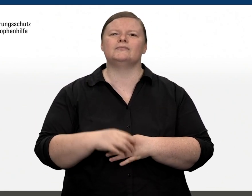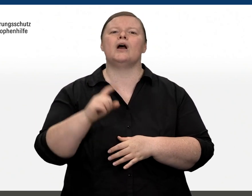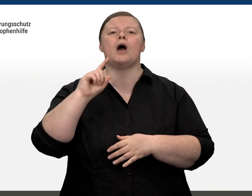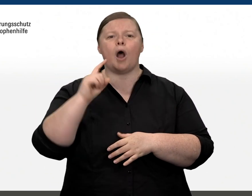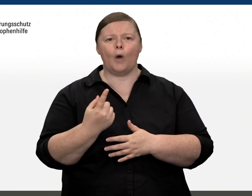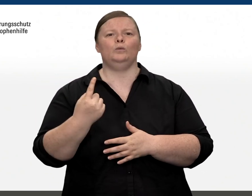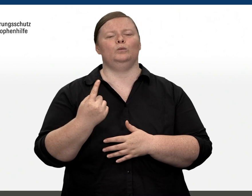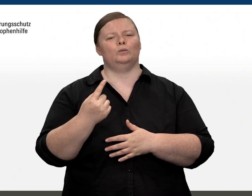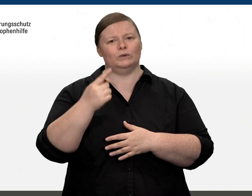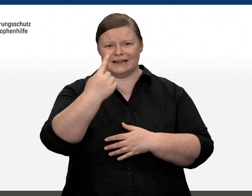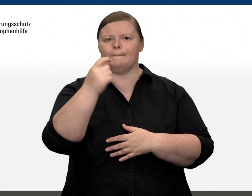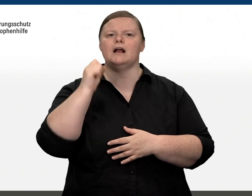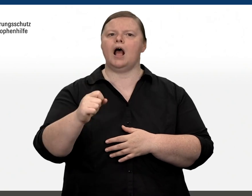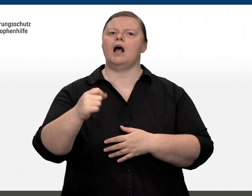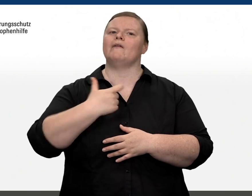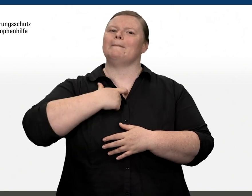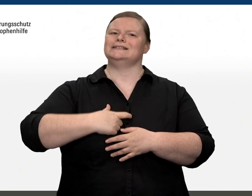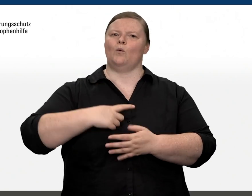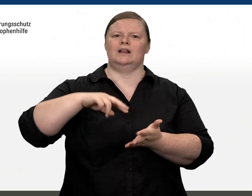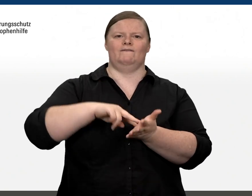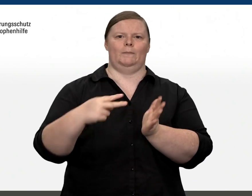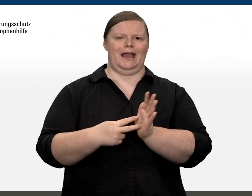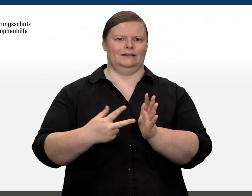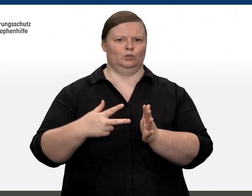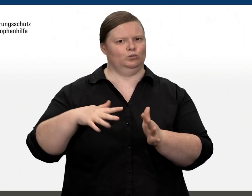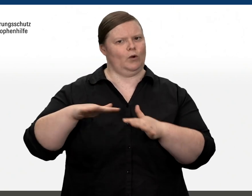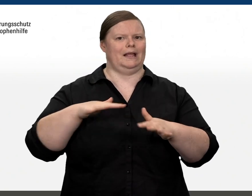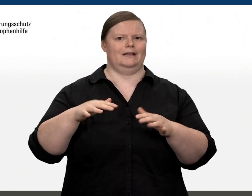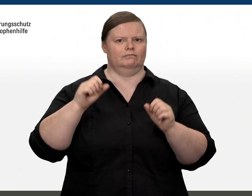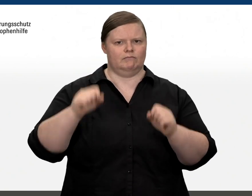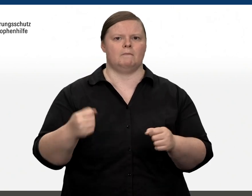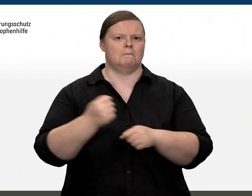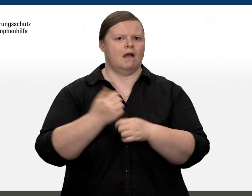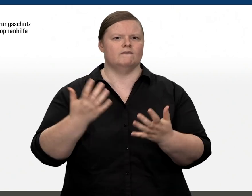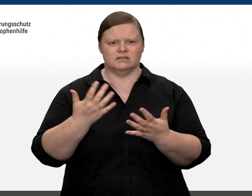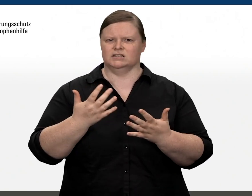Auch persönlich sollten Sie sich gut vorbereiten.